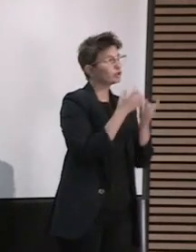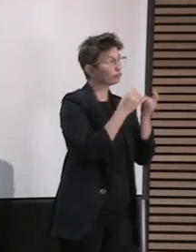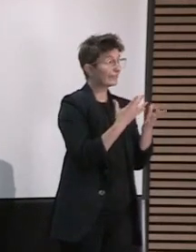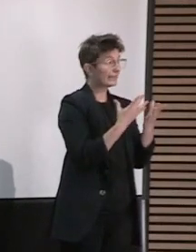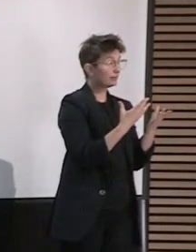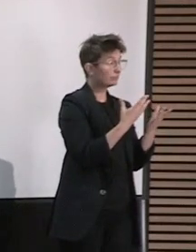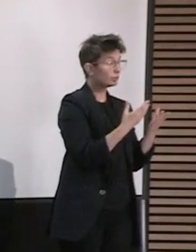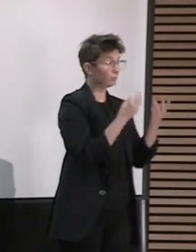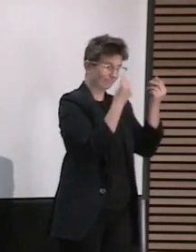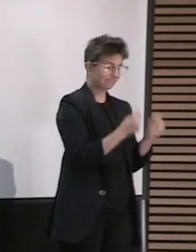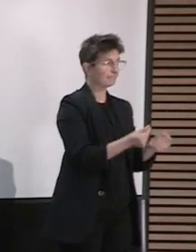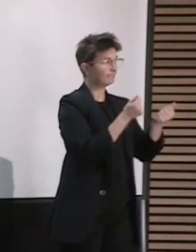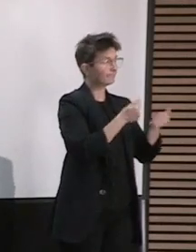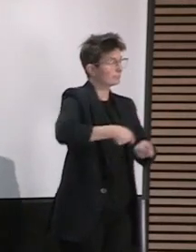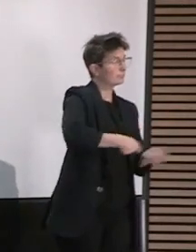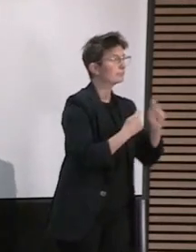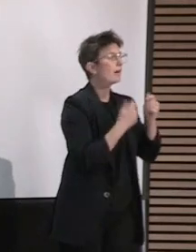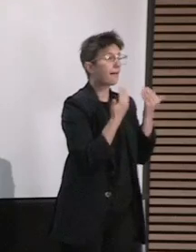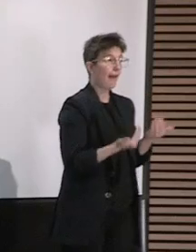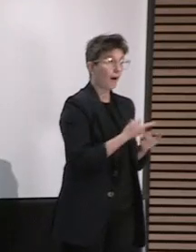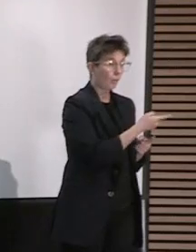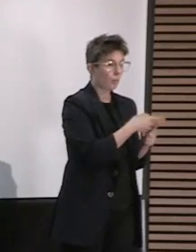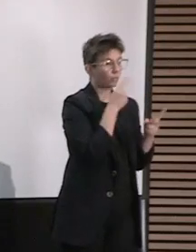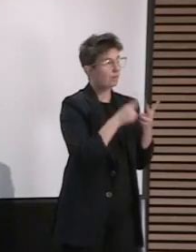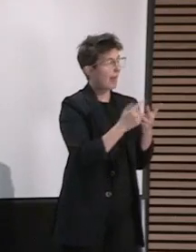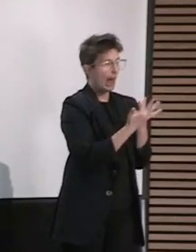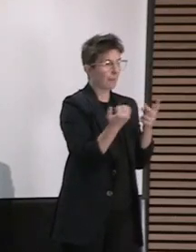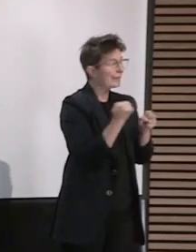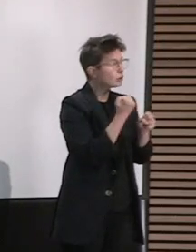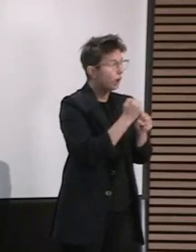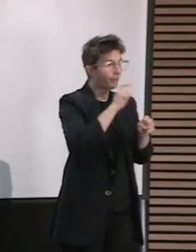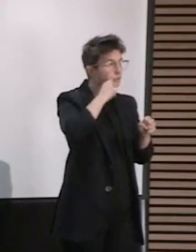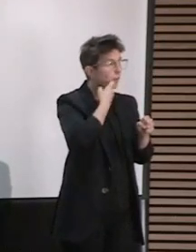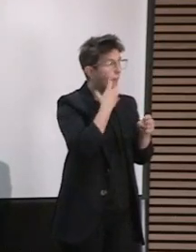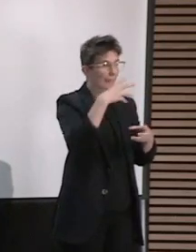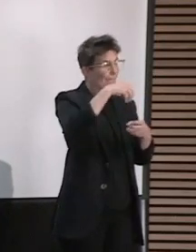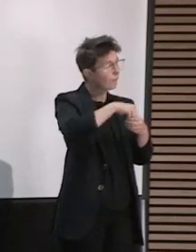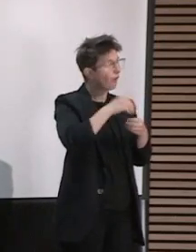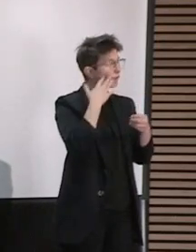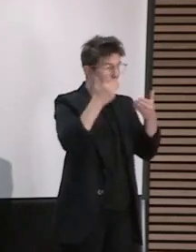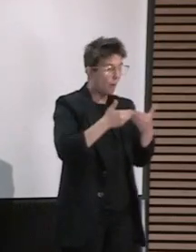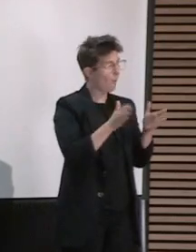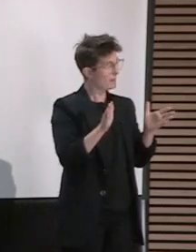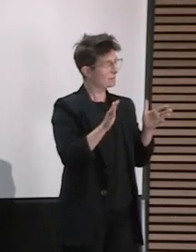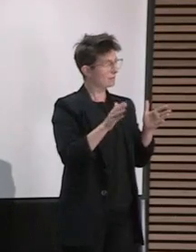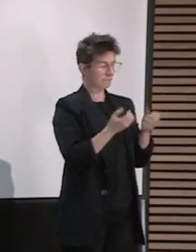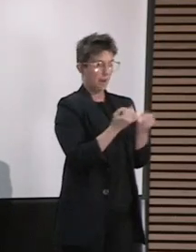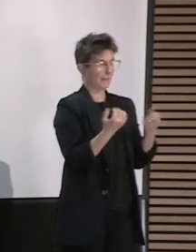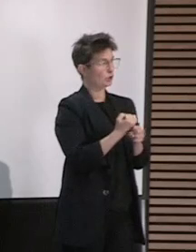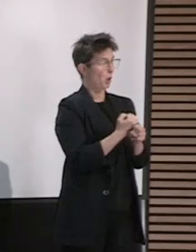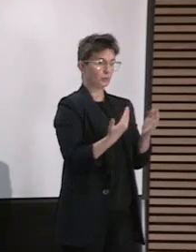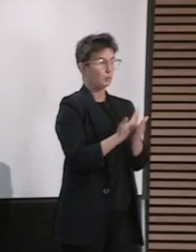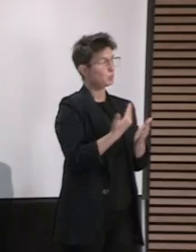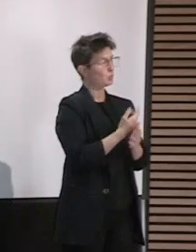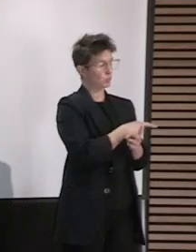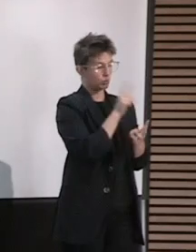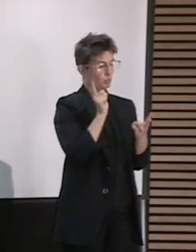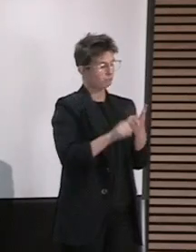minita. I arotakea ratau i te